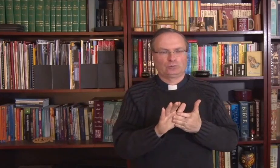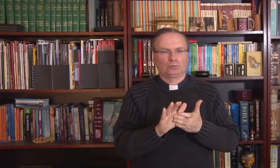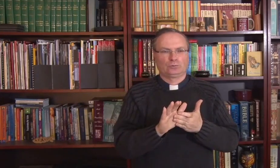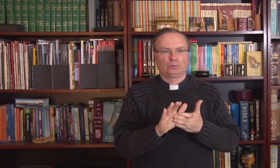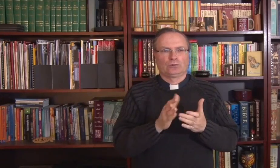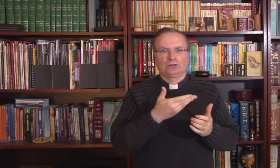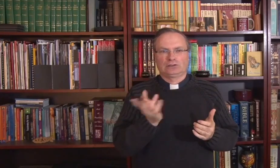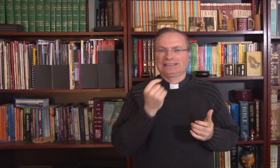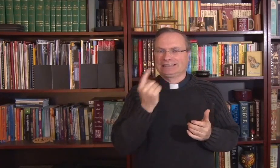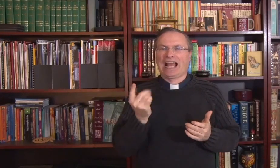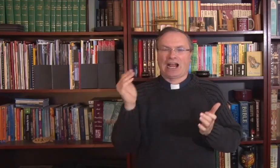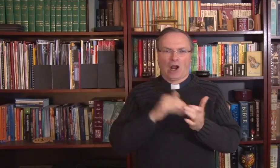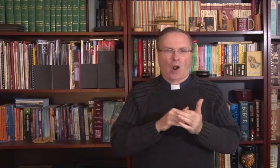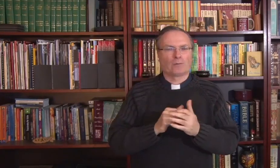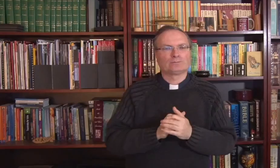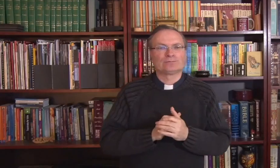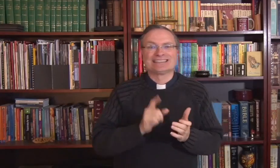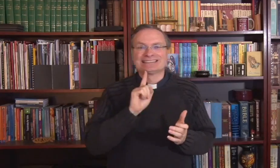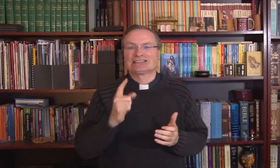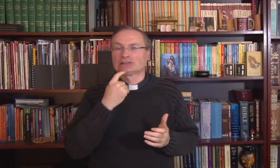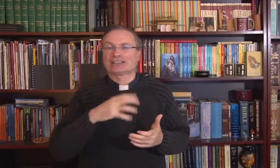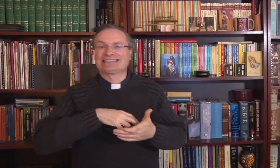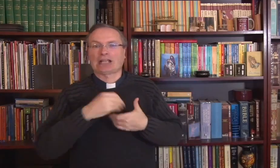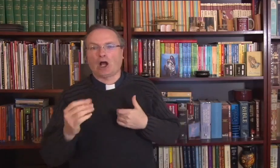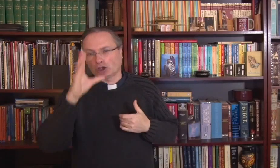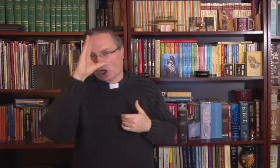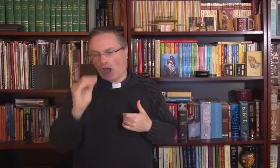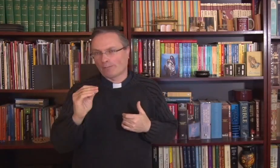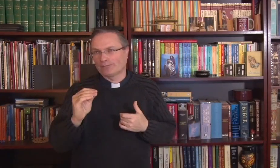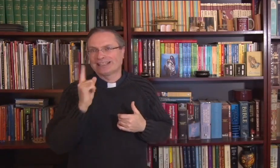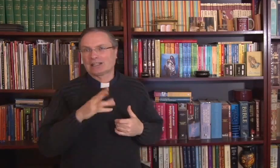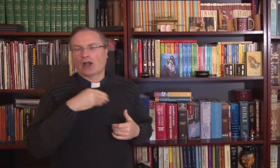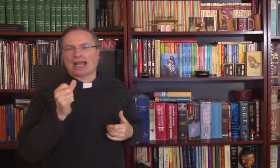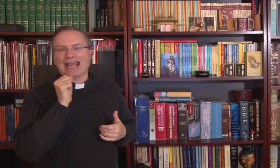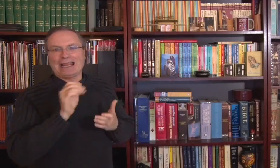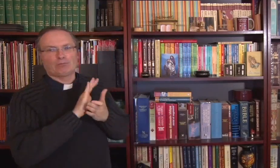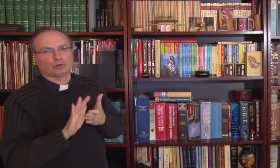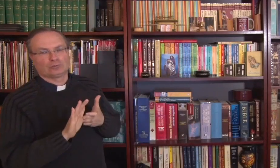Il dit encore: «C’est ce qui sort de l’homme qui le rend impur.